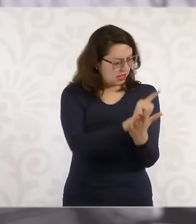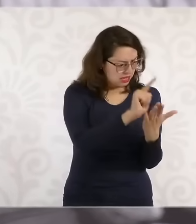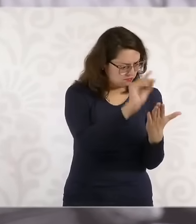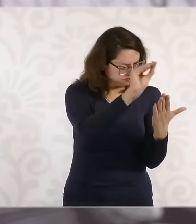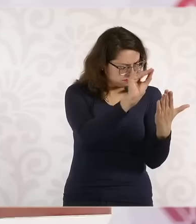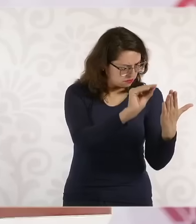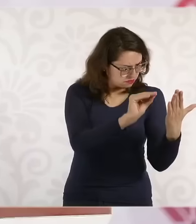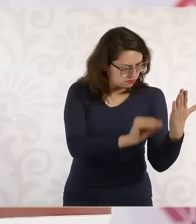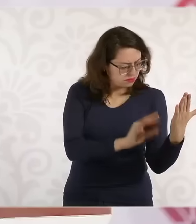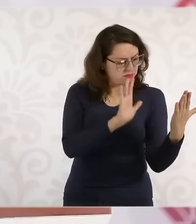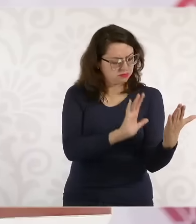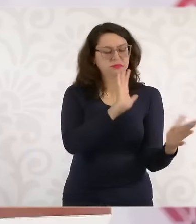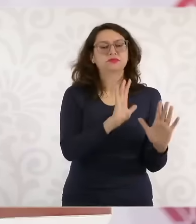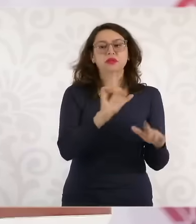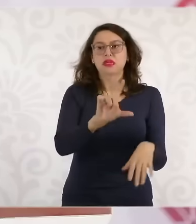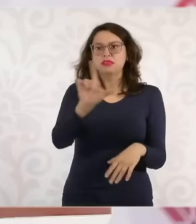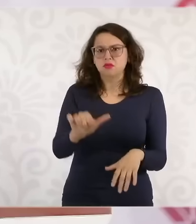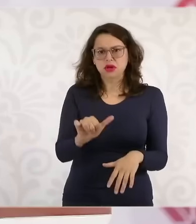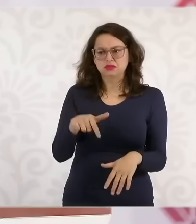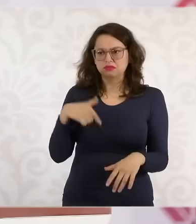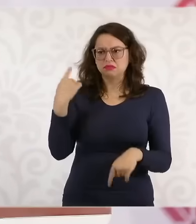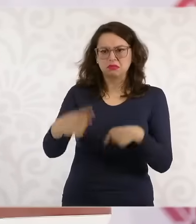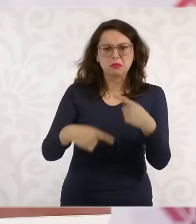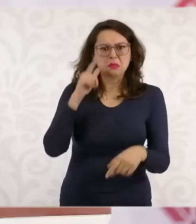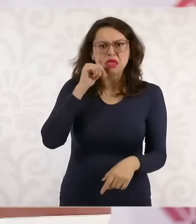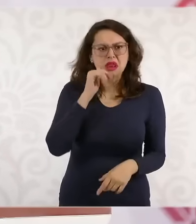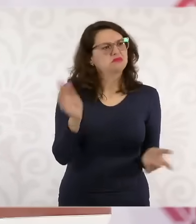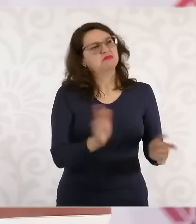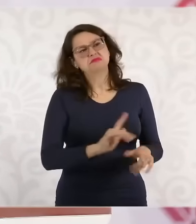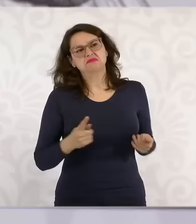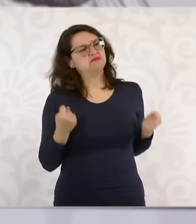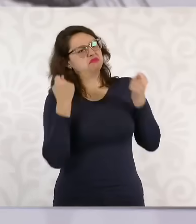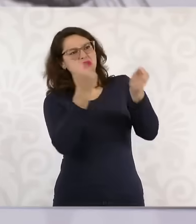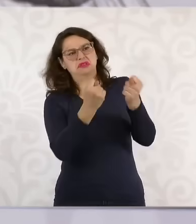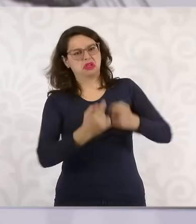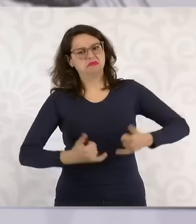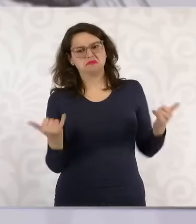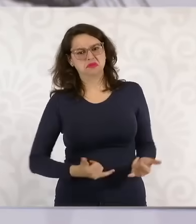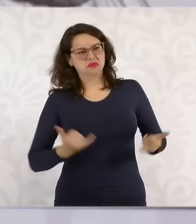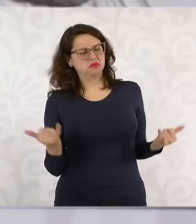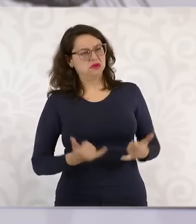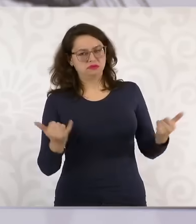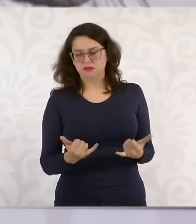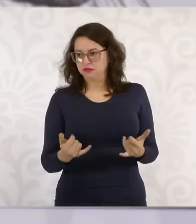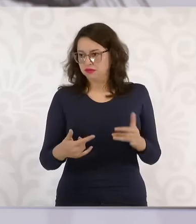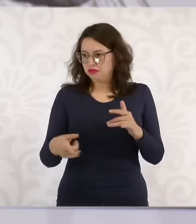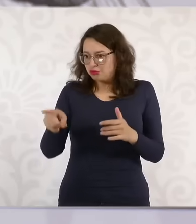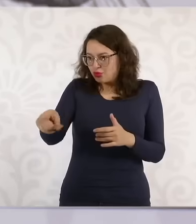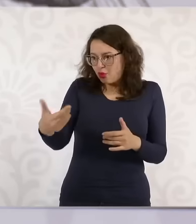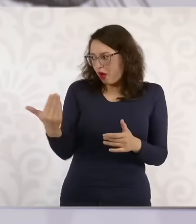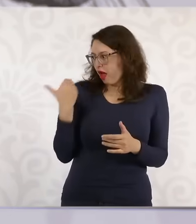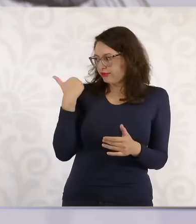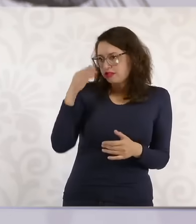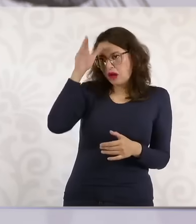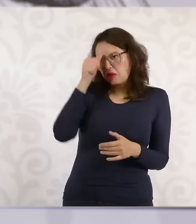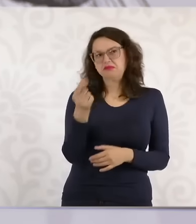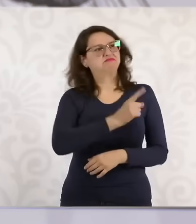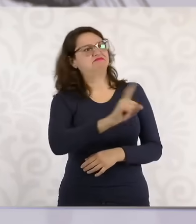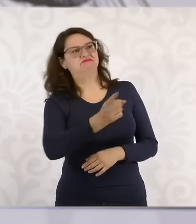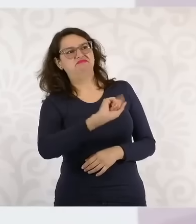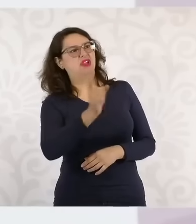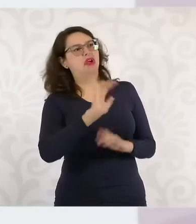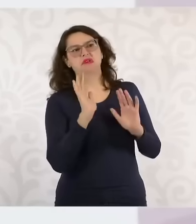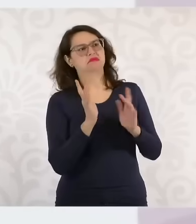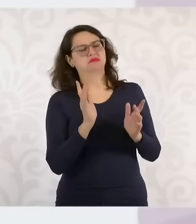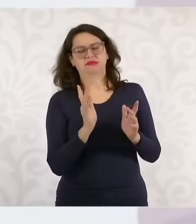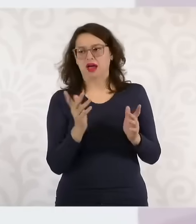siguiente día no cumplen y siguen diciendo que hay una inconformidad sobre algo que no existe,